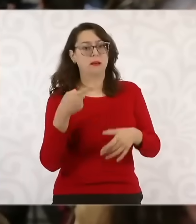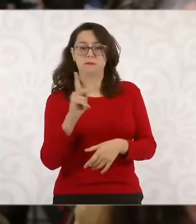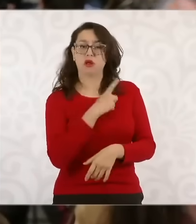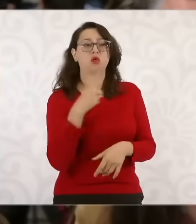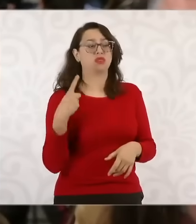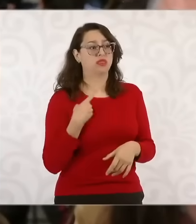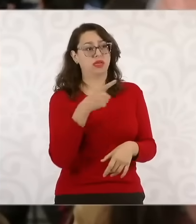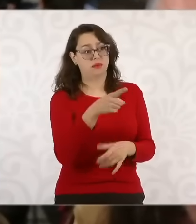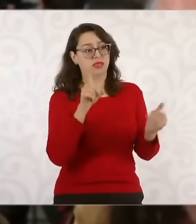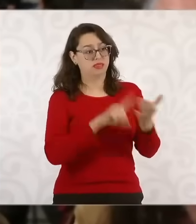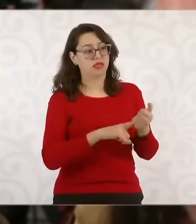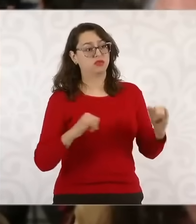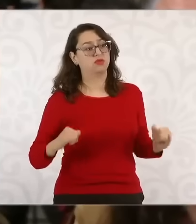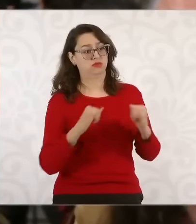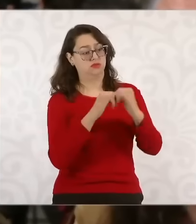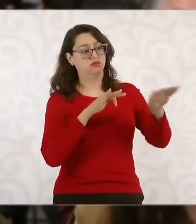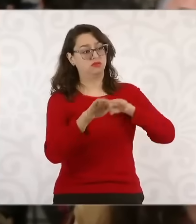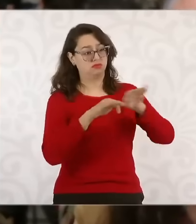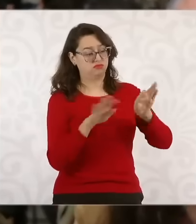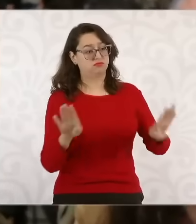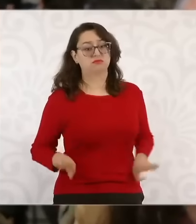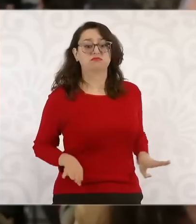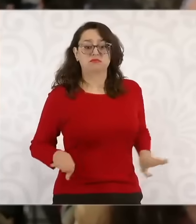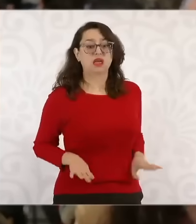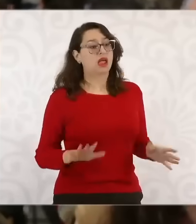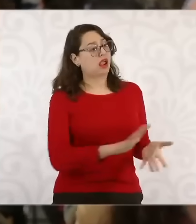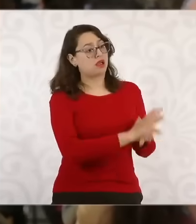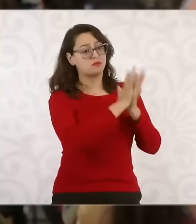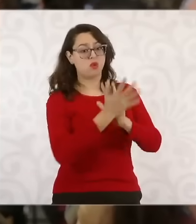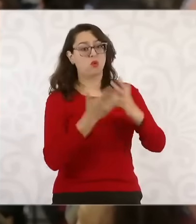en la actitud de las autoridades laborales que corresponda a la esencia del humanismo mexicano.